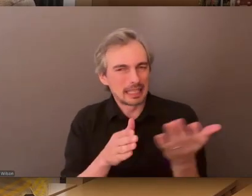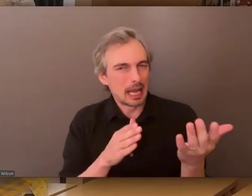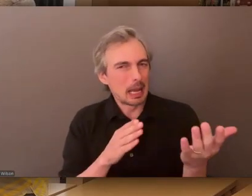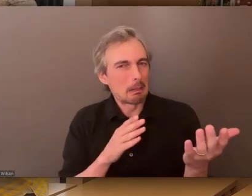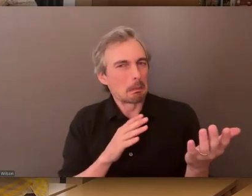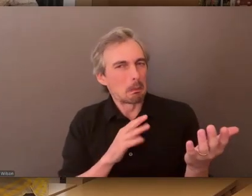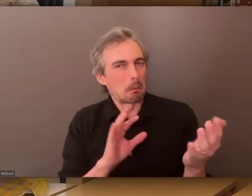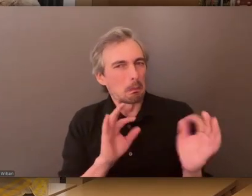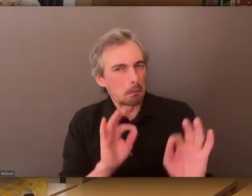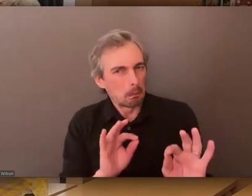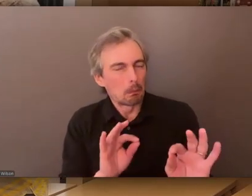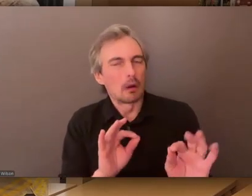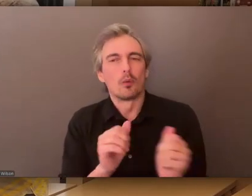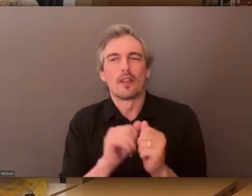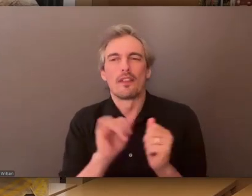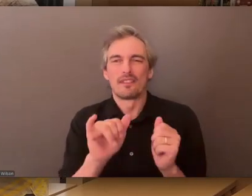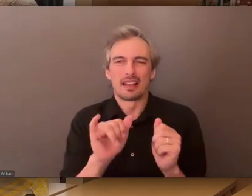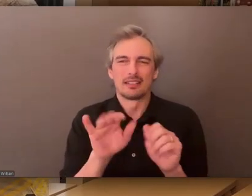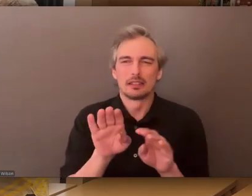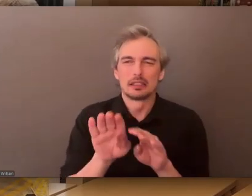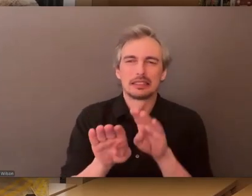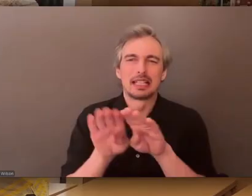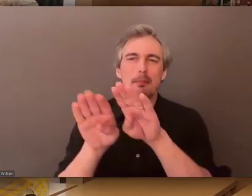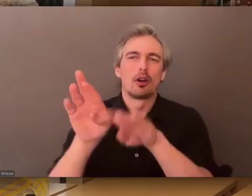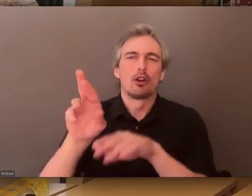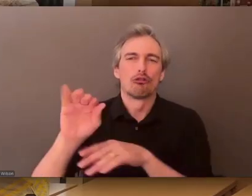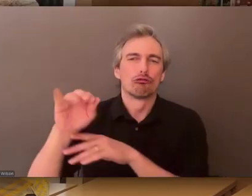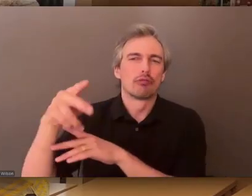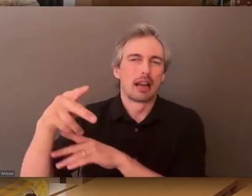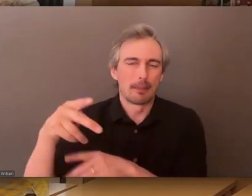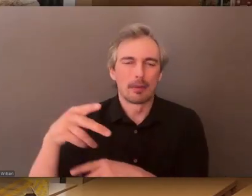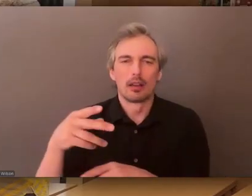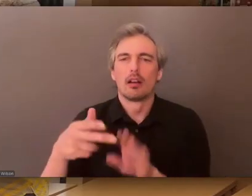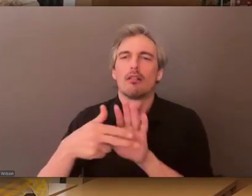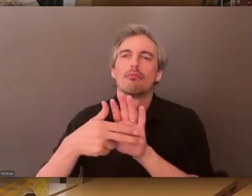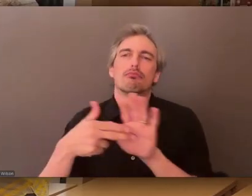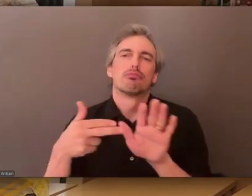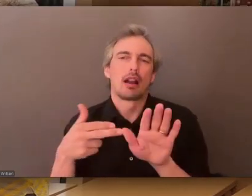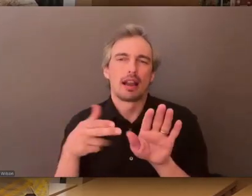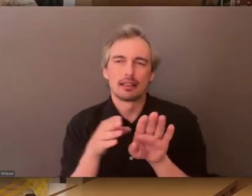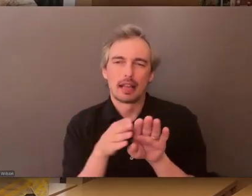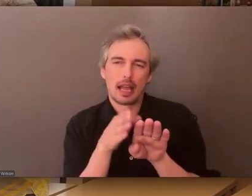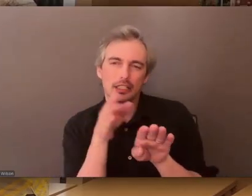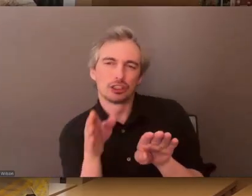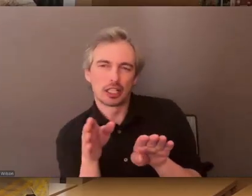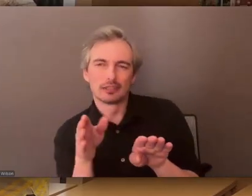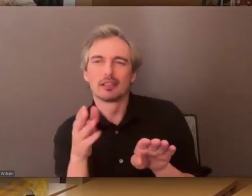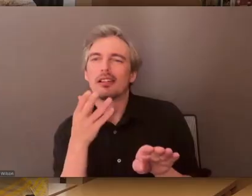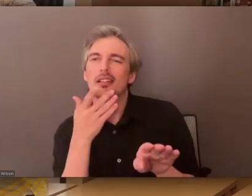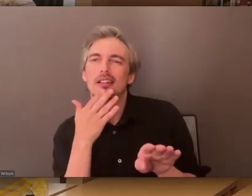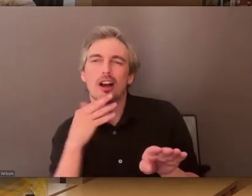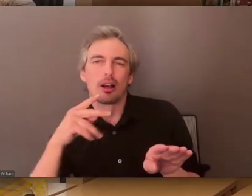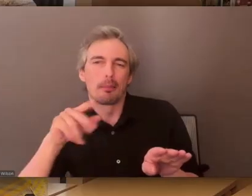主要なブランドカラ ーではない場合でも、特定の使用ケ ースにおいては有効です。